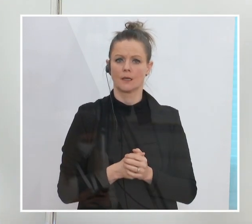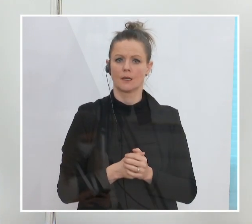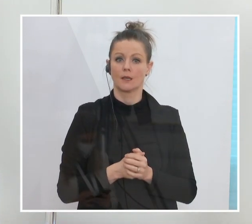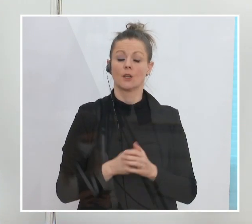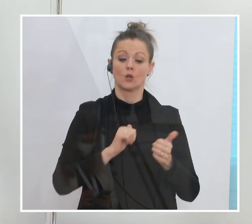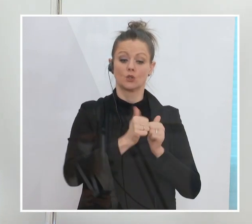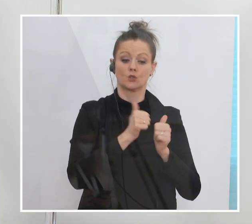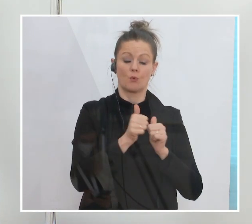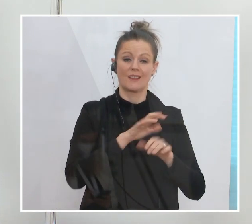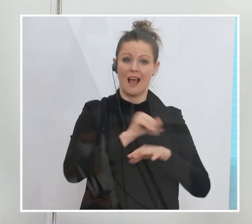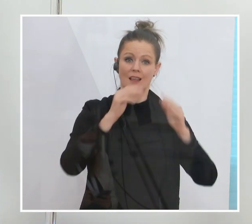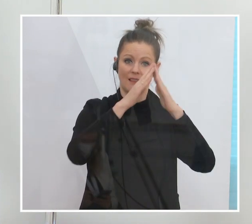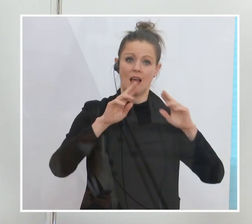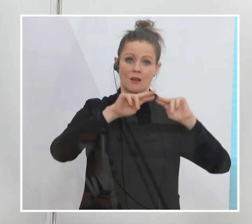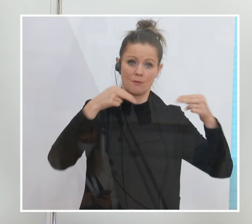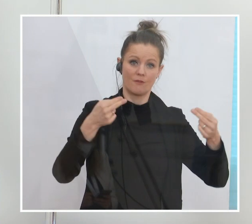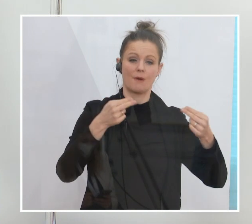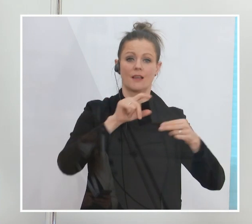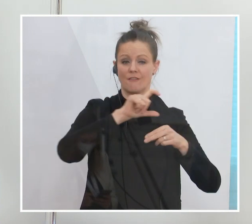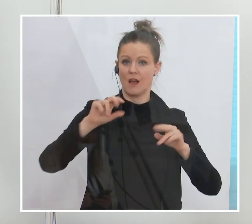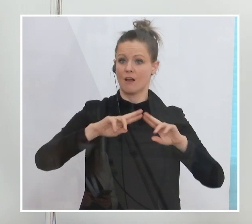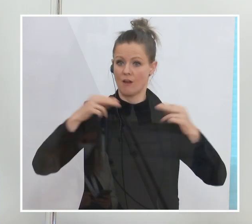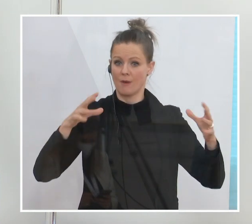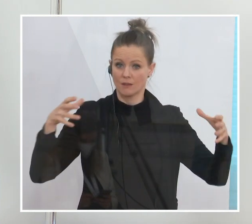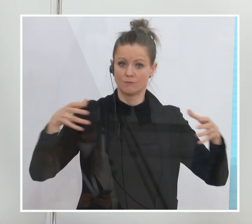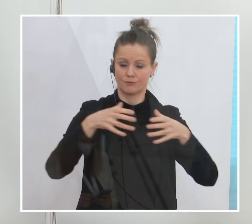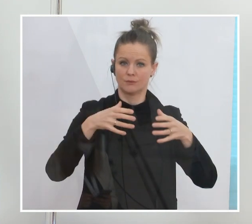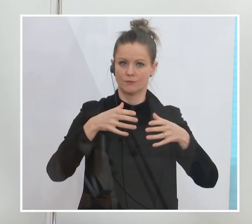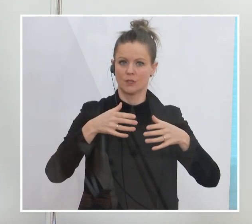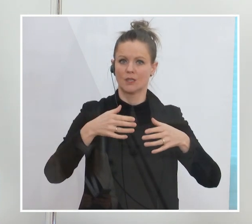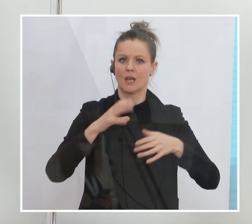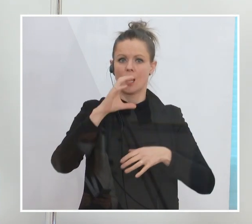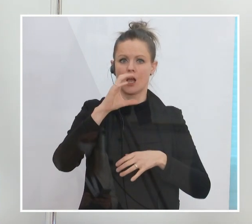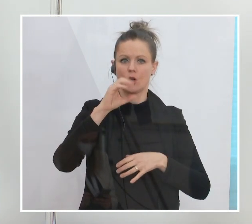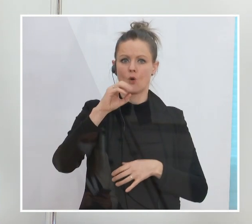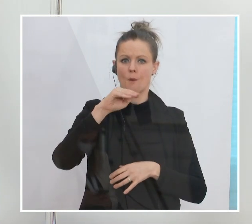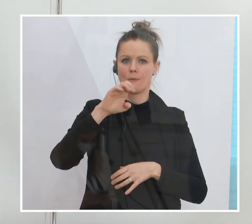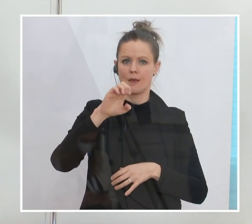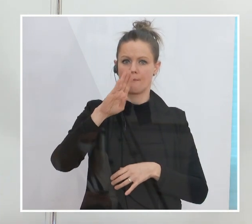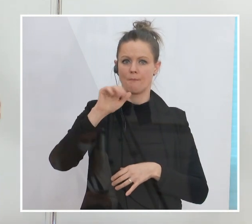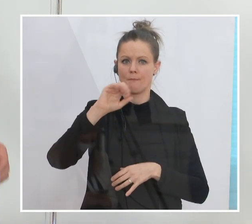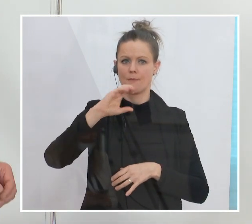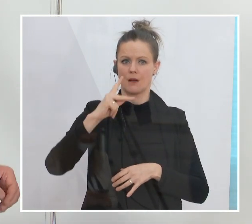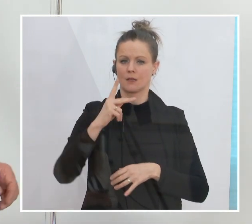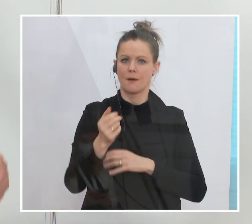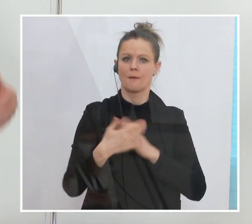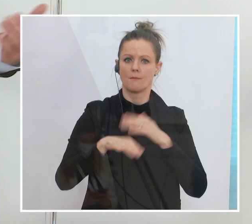allen Dachverbänden und Fachverbänden, das den Titel „come back stronger“ beinhaltet. Dieses